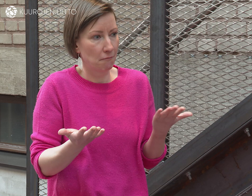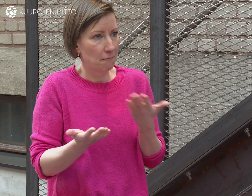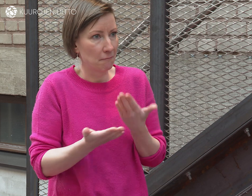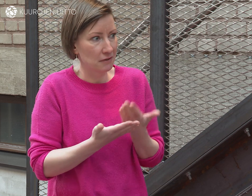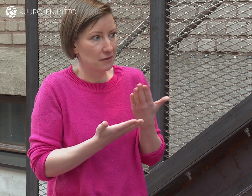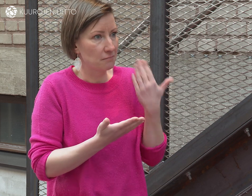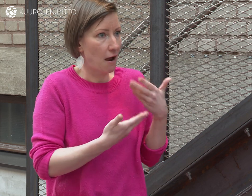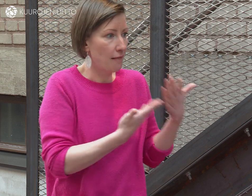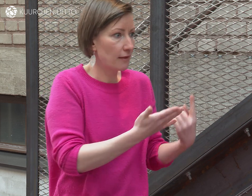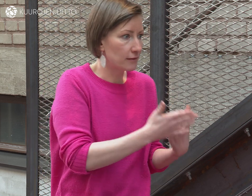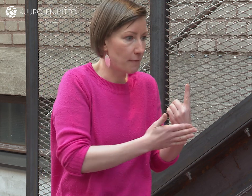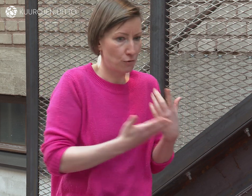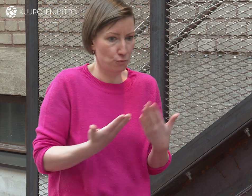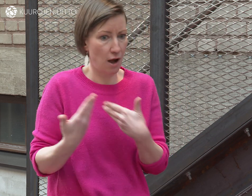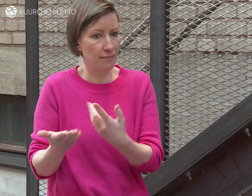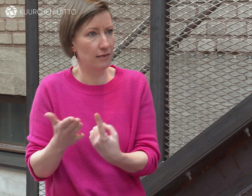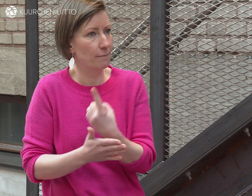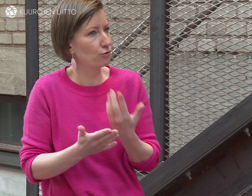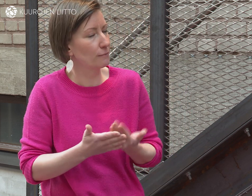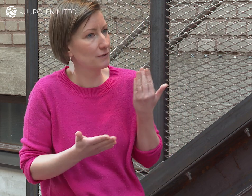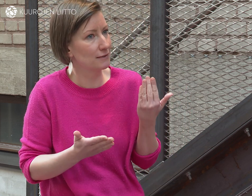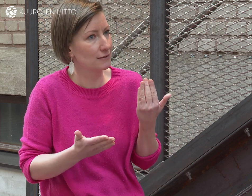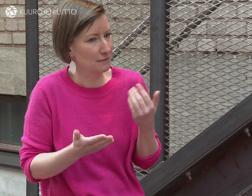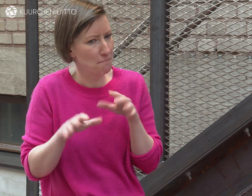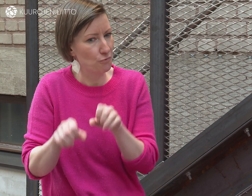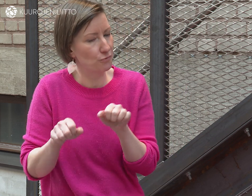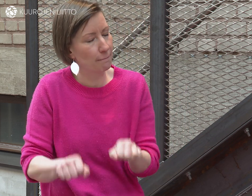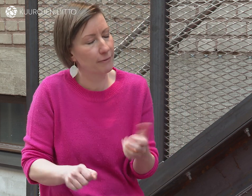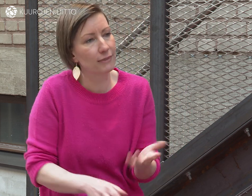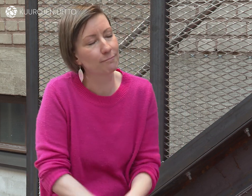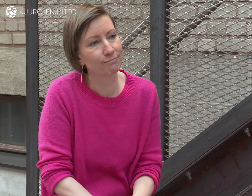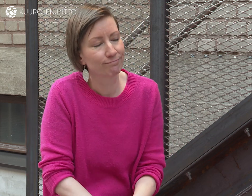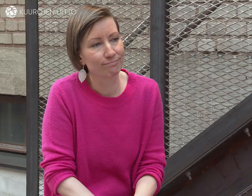Miksi aikoinaan annettiin tämän tapahtua ja miksi nytkään annetaan tämän tapahtua? Tähän pitää puuttua.